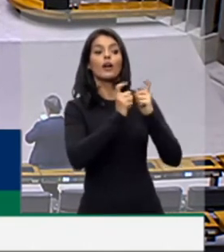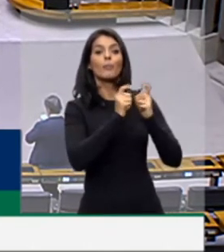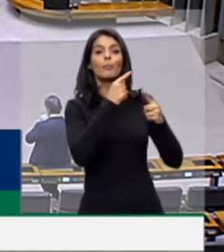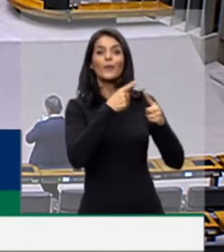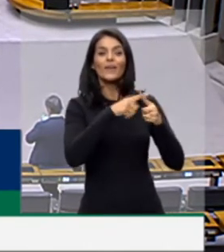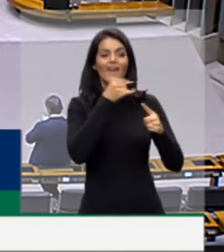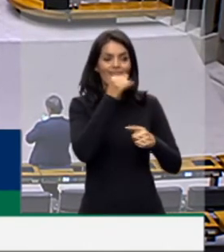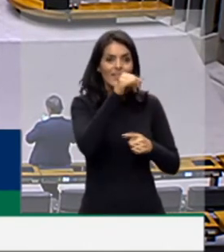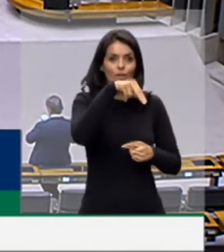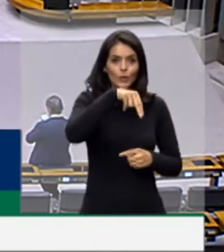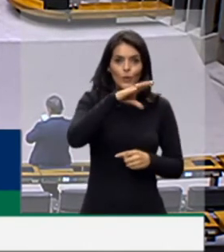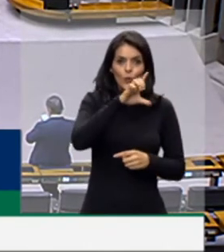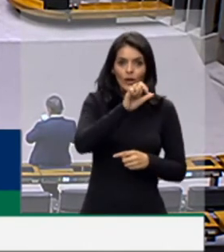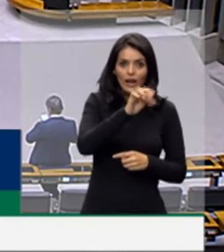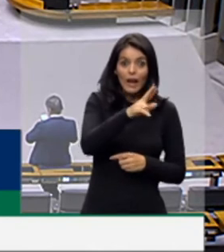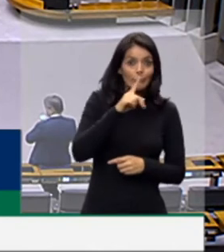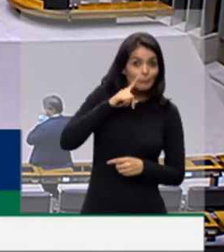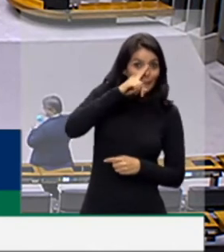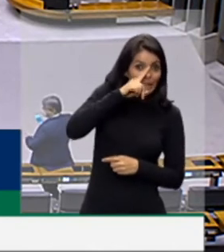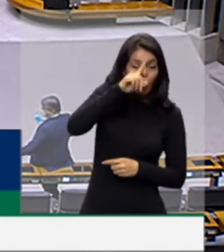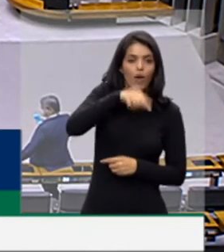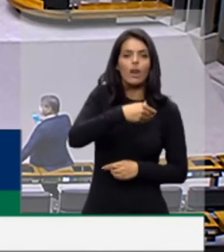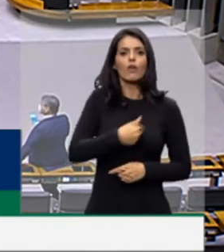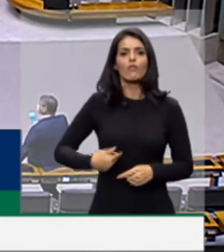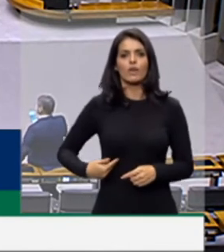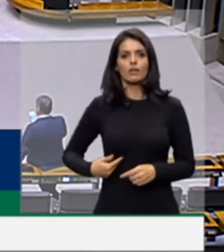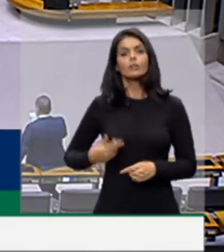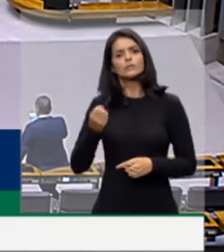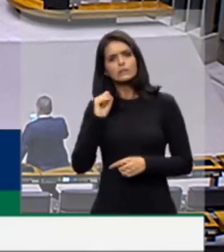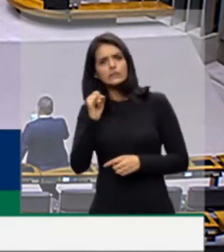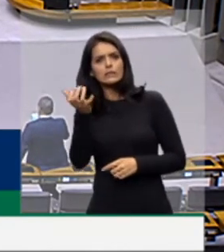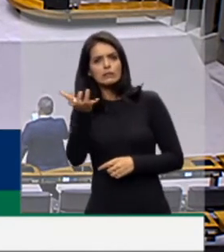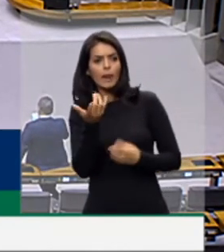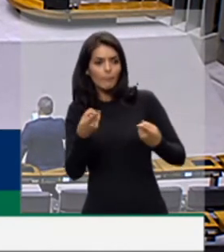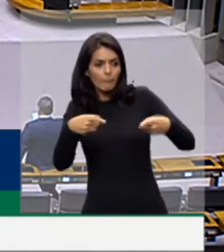GOVERNO NÃO OPERAVA DIRETAMENTE, E É MUITO